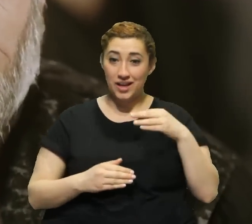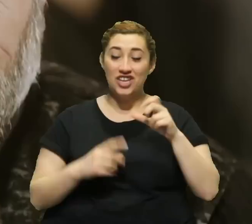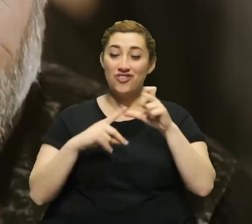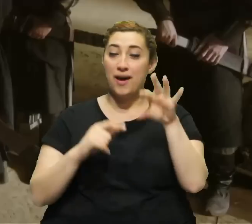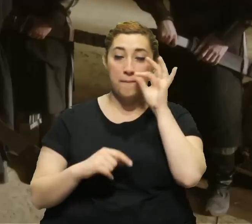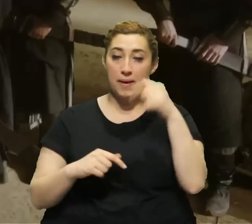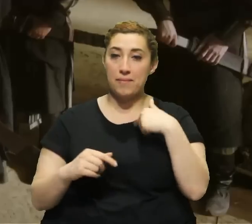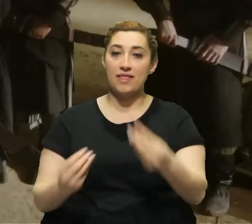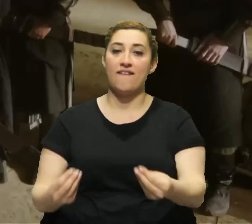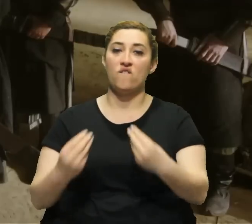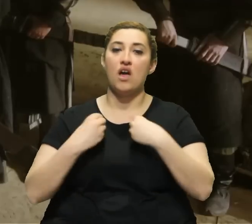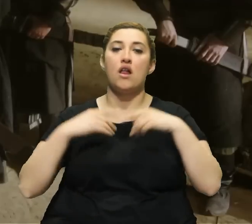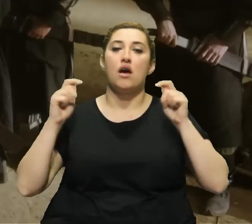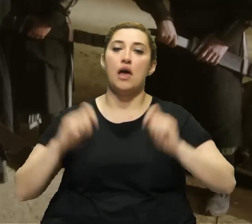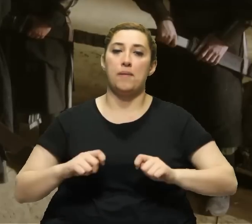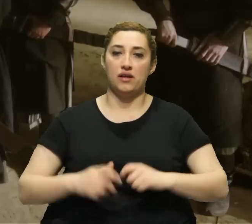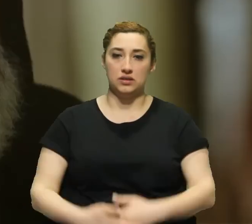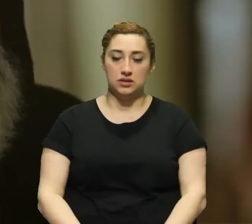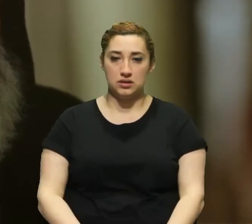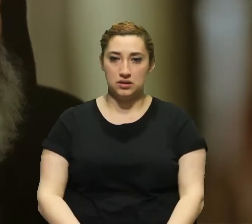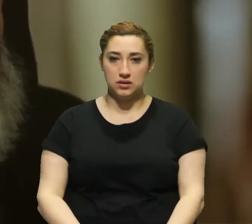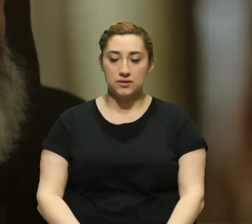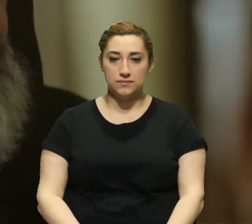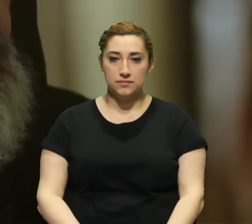...Beyzade’miz bize verile!